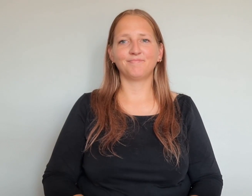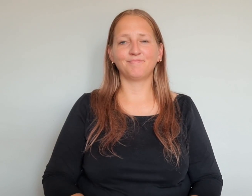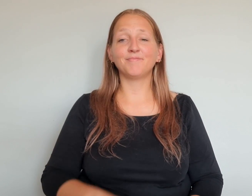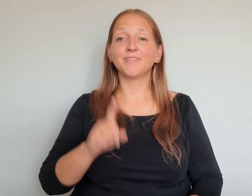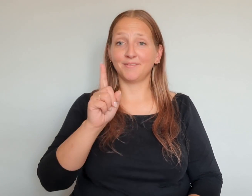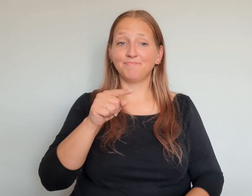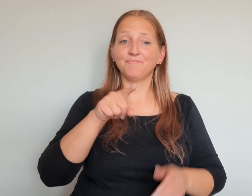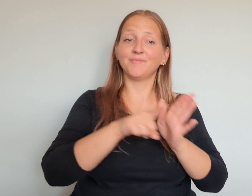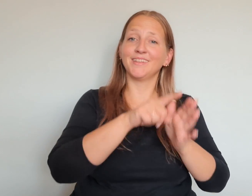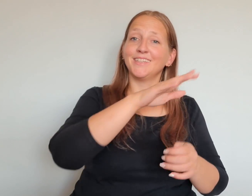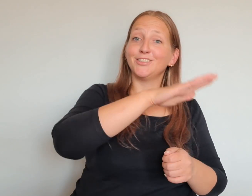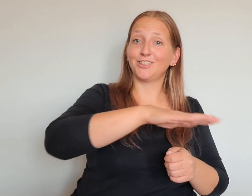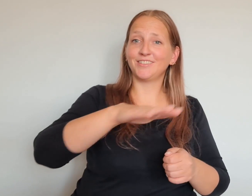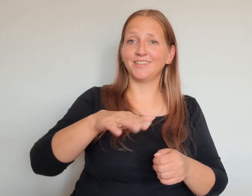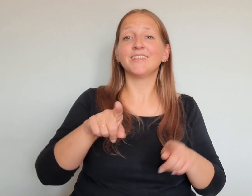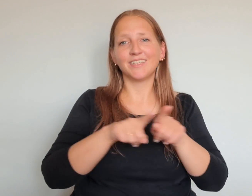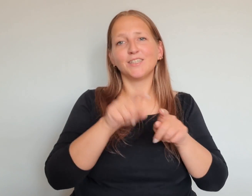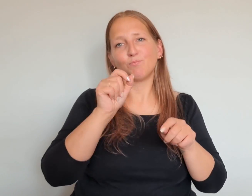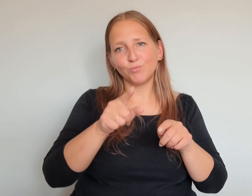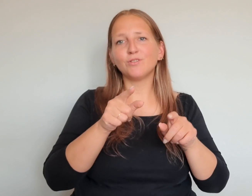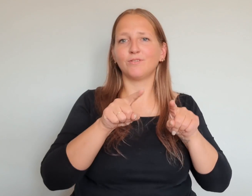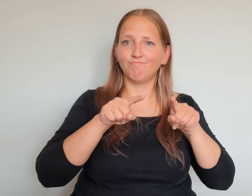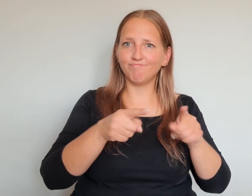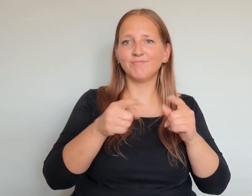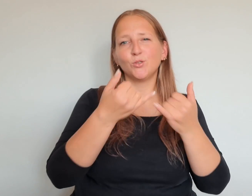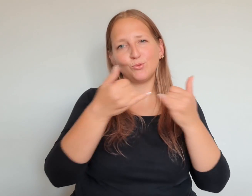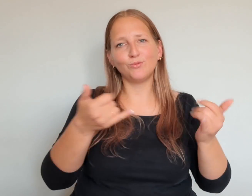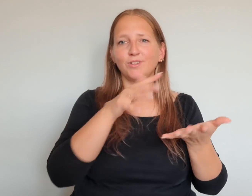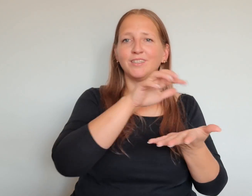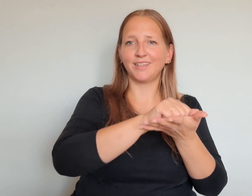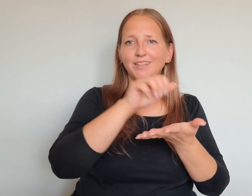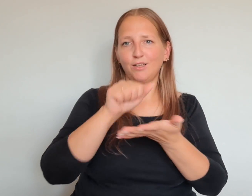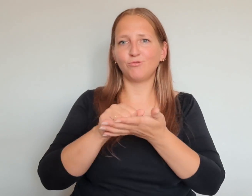Dzieci mogą brać udział w zajęciach